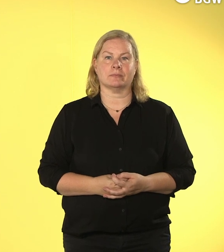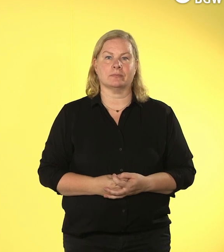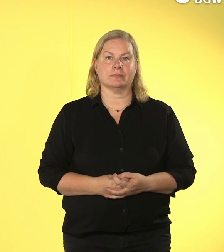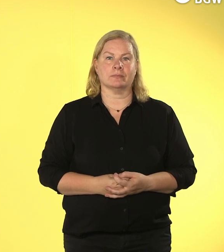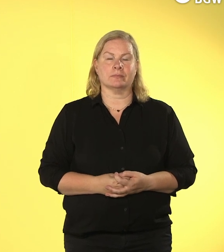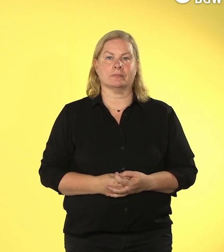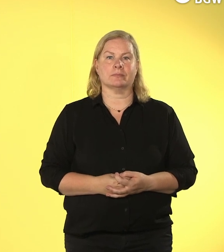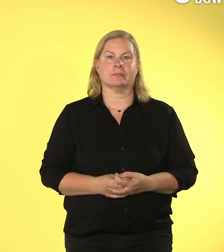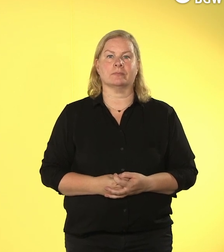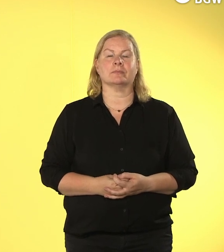Die erste Frage.